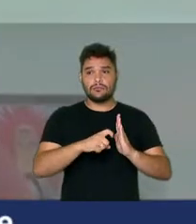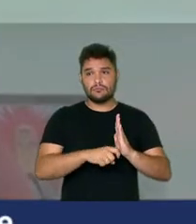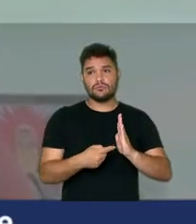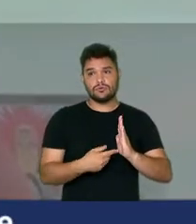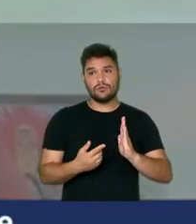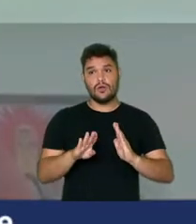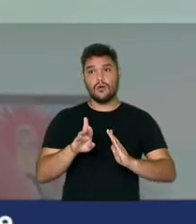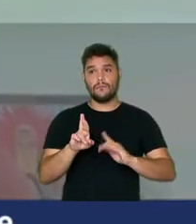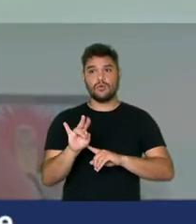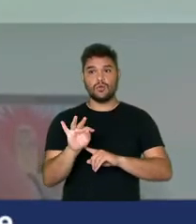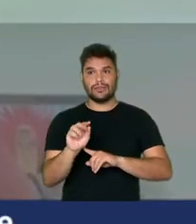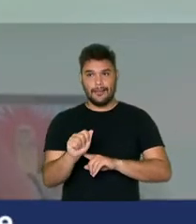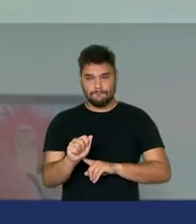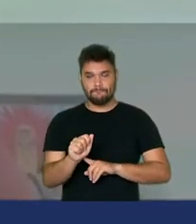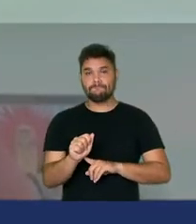ALÍQUOTA DE 30% DA CONTRIBUIÇÃO DESSA